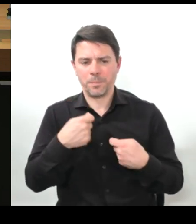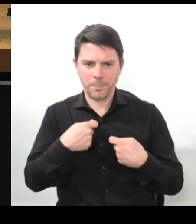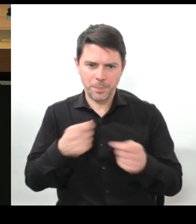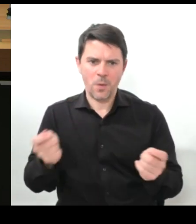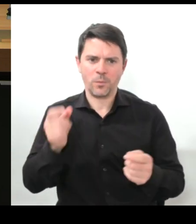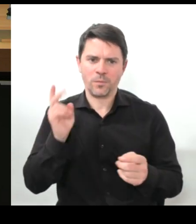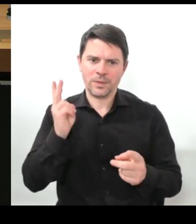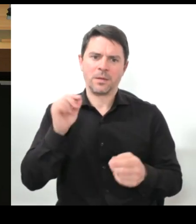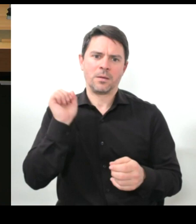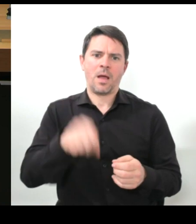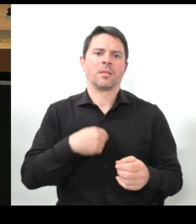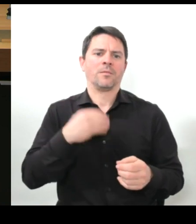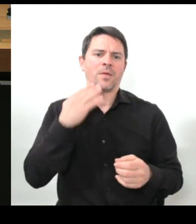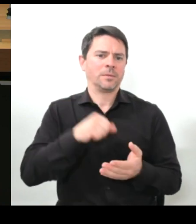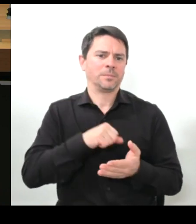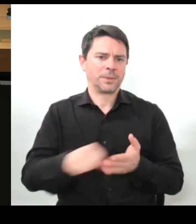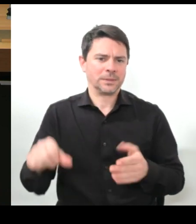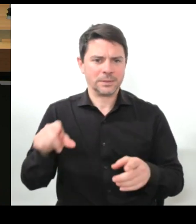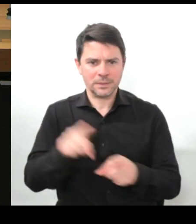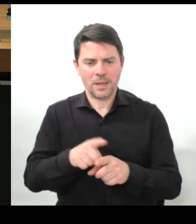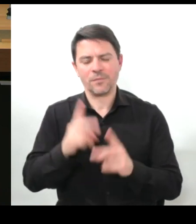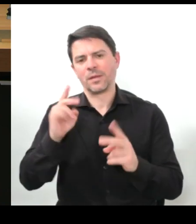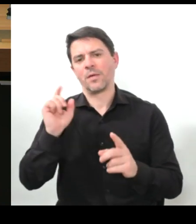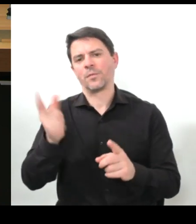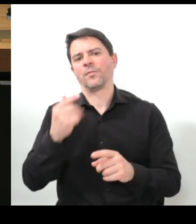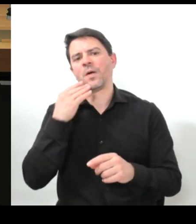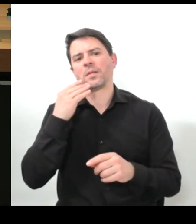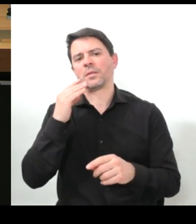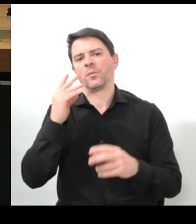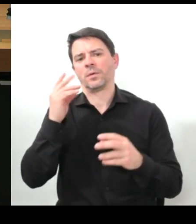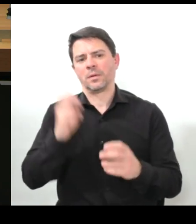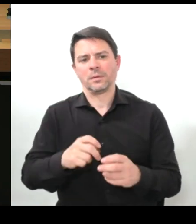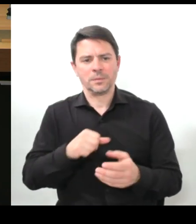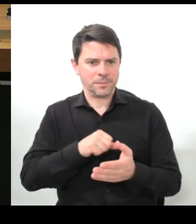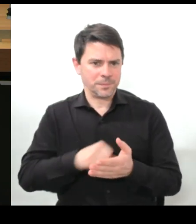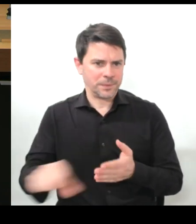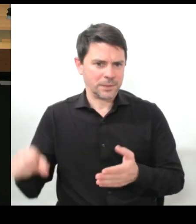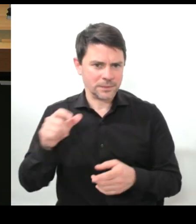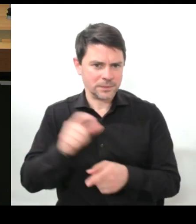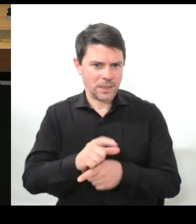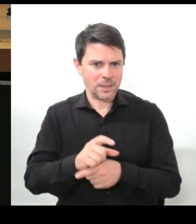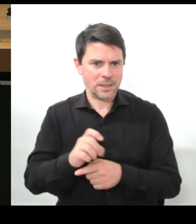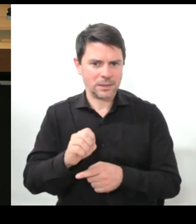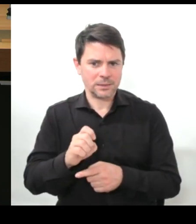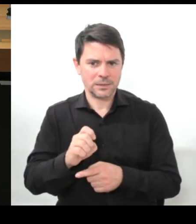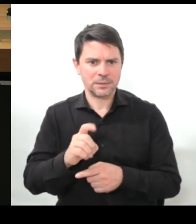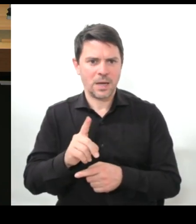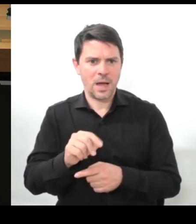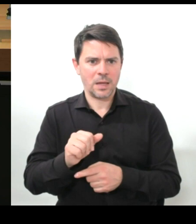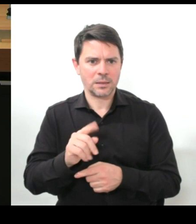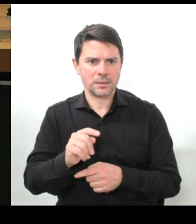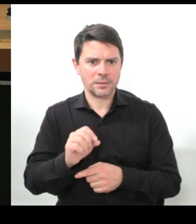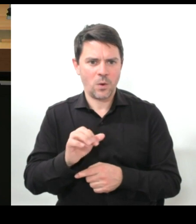Wir schlagen vor, den kommunalen Neubau künftig direkt zu finanzieren durch Eigenkapital-Zuschüsse, denn das hat mindestens zwei entscheidende Vorteile.